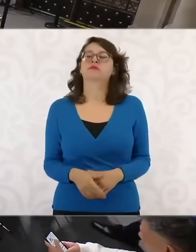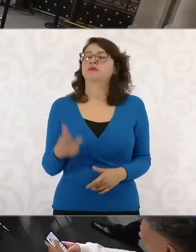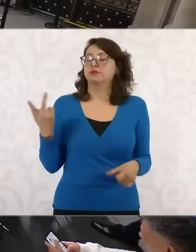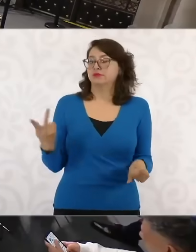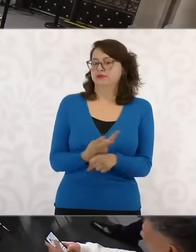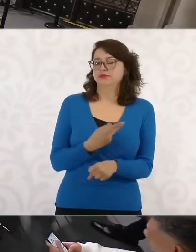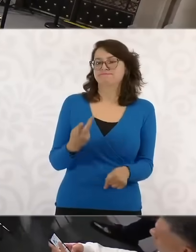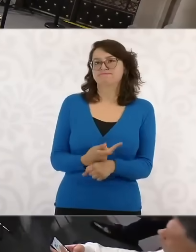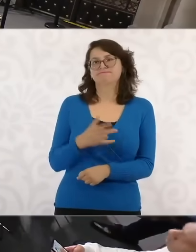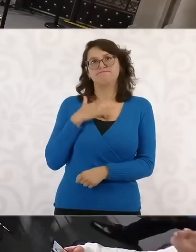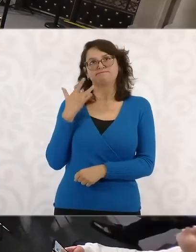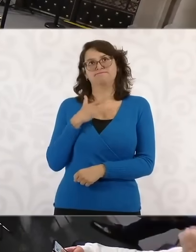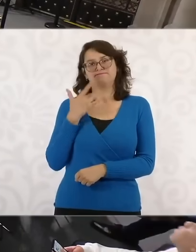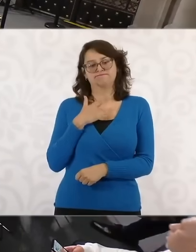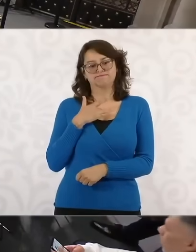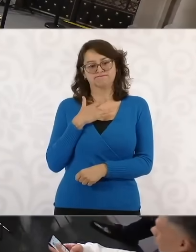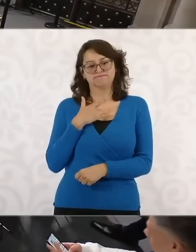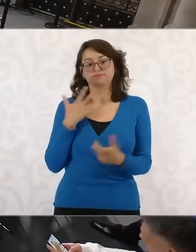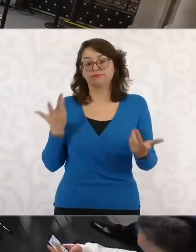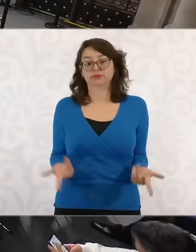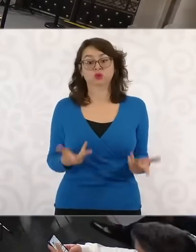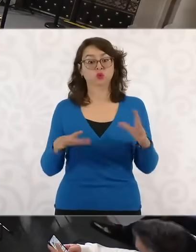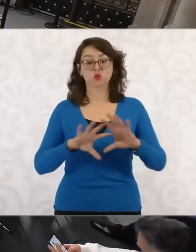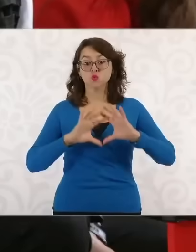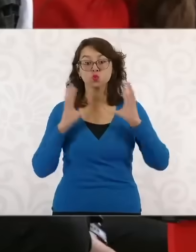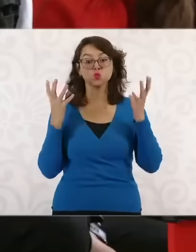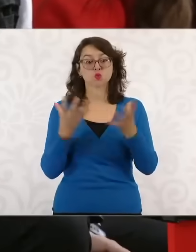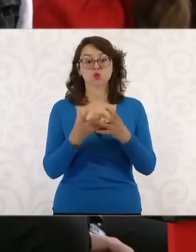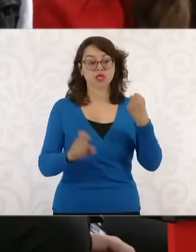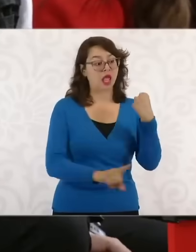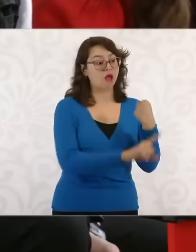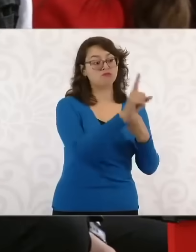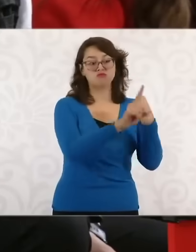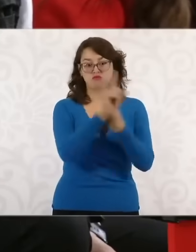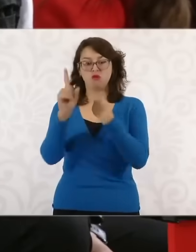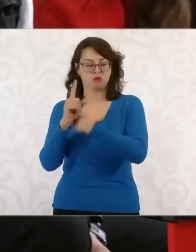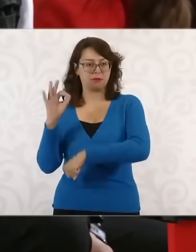era de que esto se sufrió a nivel mundial y sin embargo México estaba como que entre los primeros